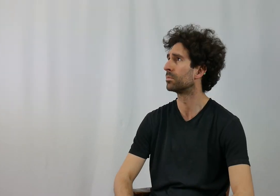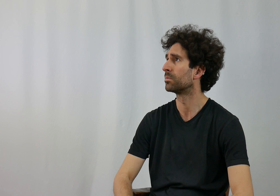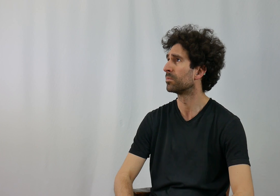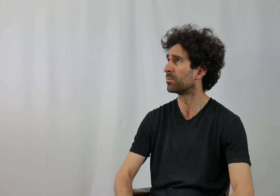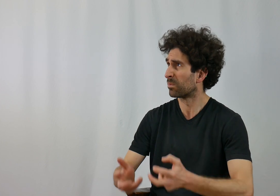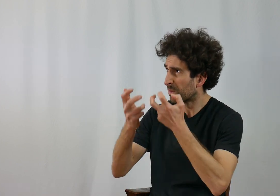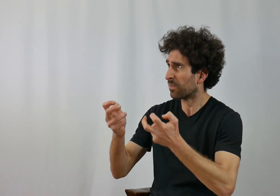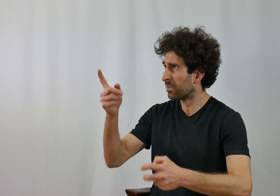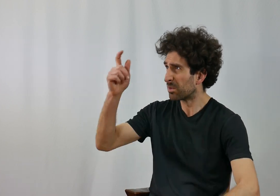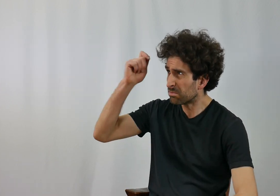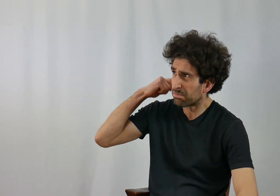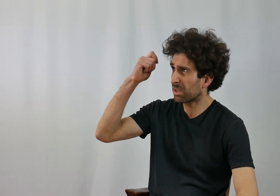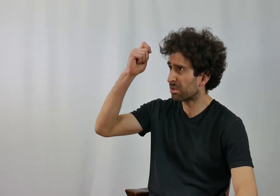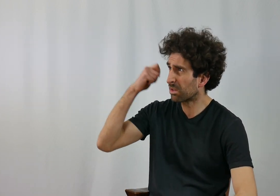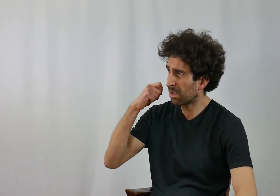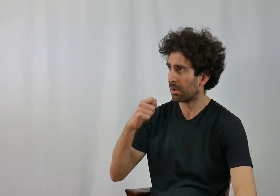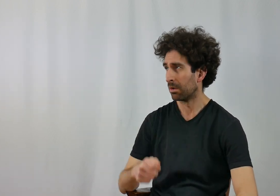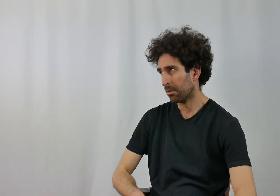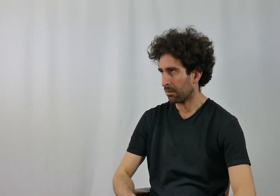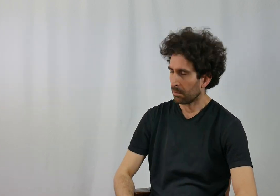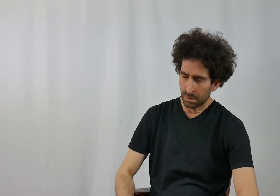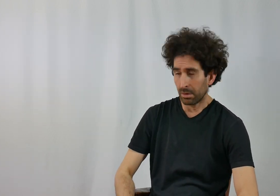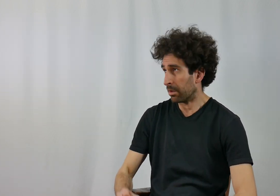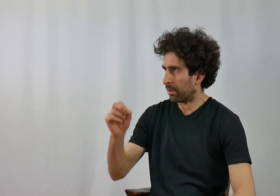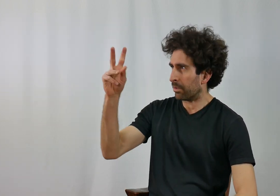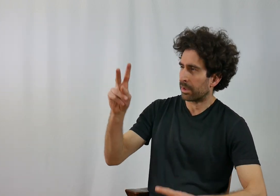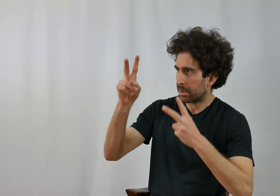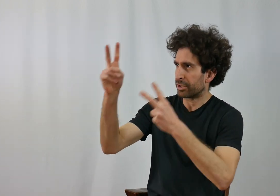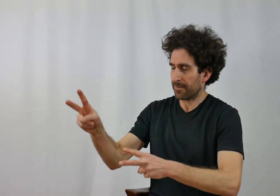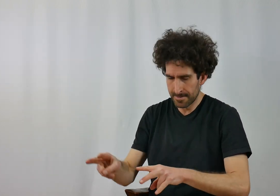Hein, tu veux que je te peigne ? Pfff, OK, j'arrive.